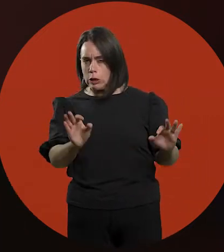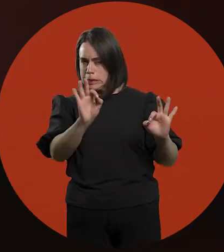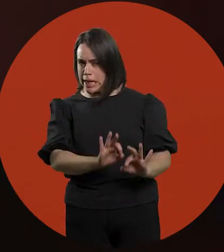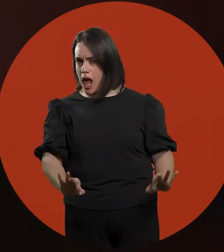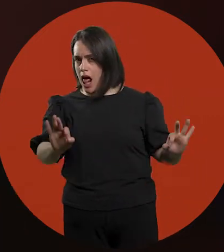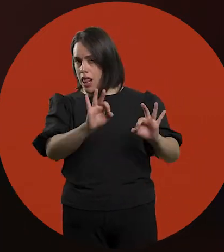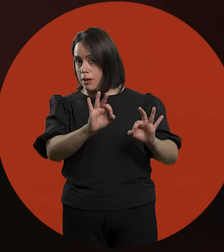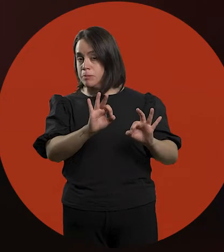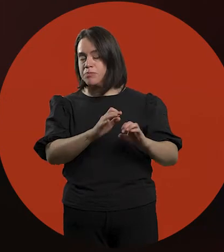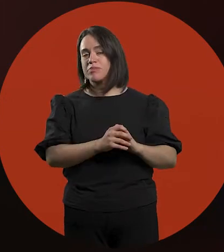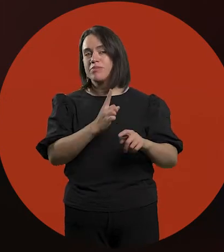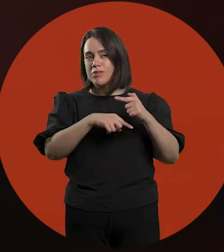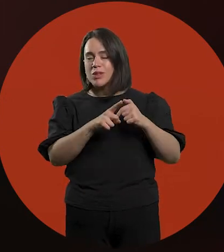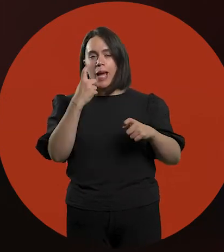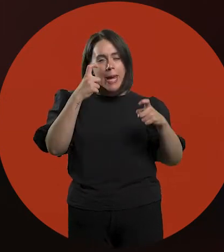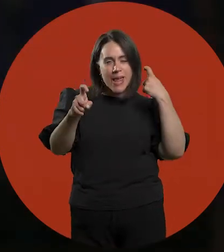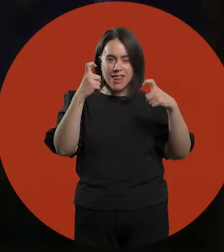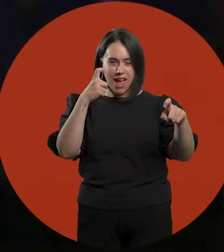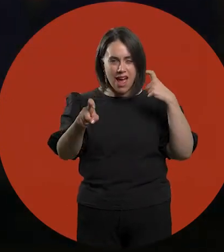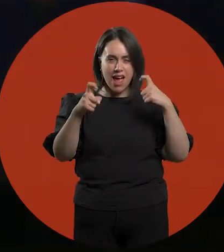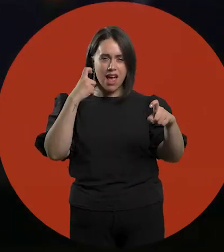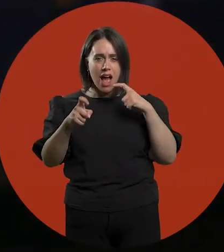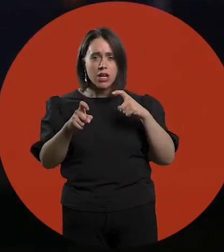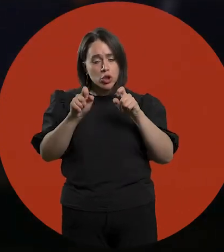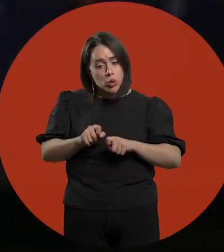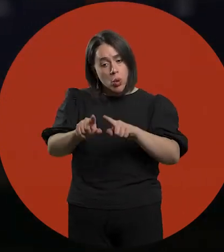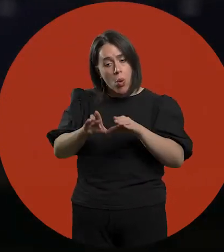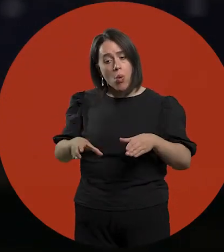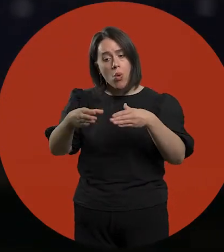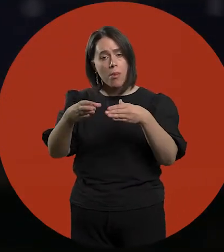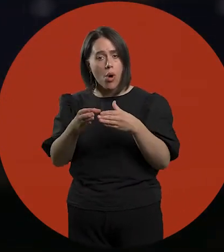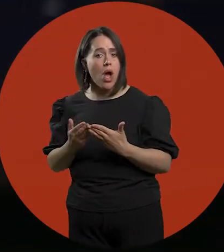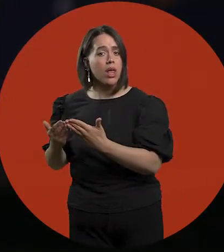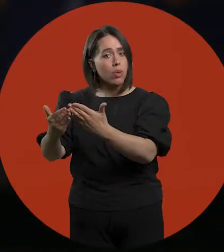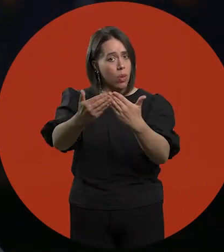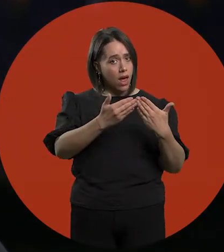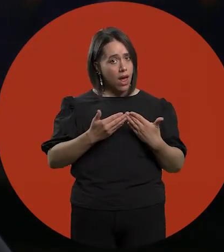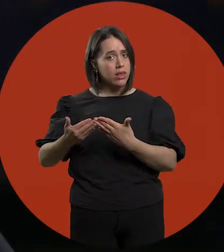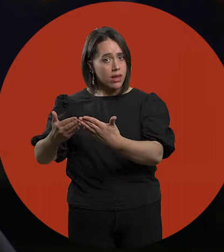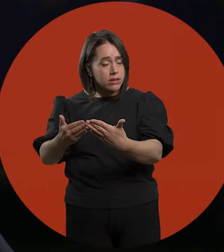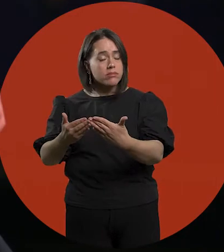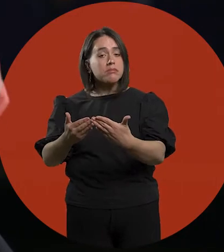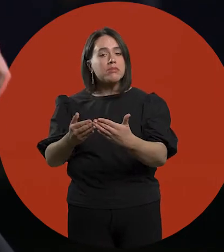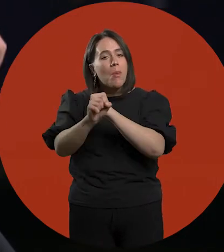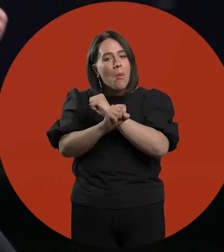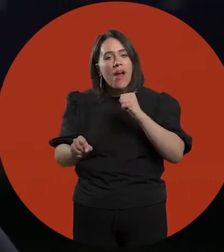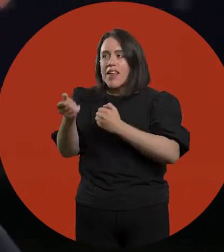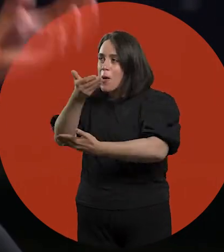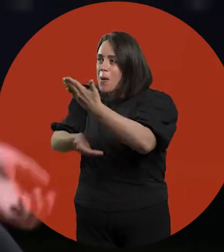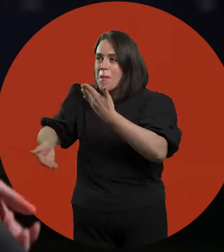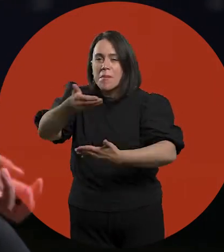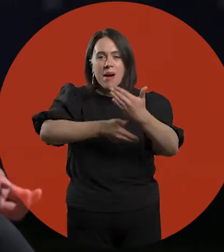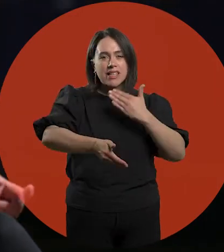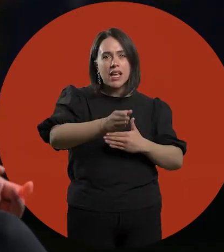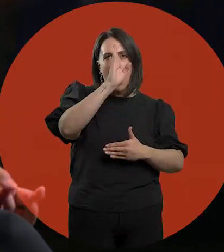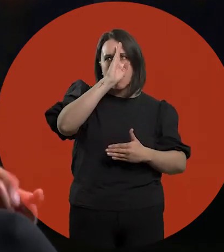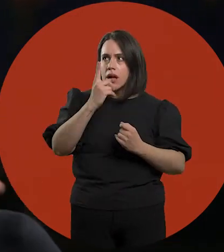Entonces, jugar un poco con eso, que los propios alumnos puedan compartir esa información, intercambiar conocimientos.